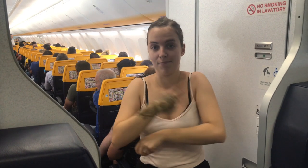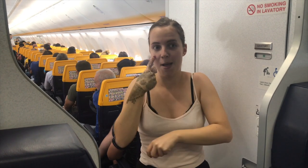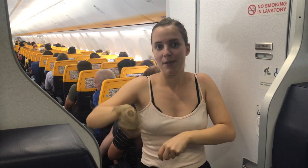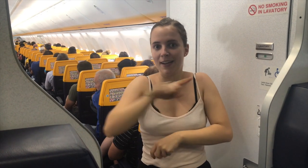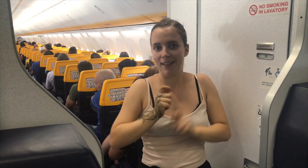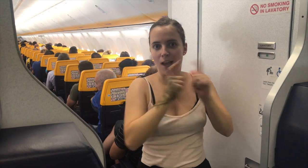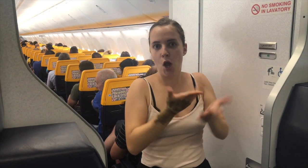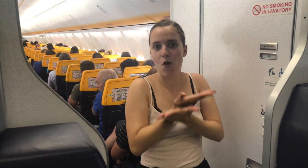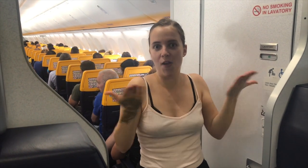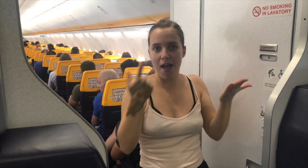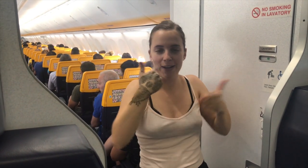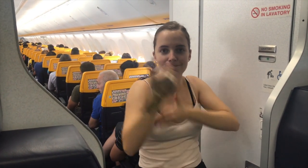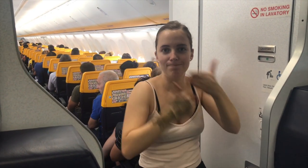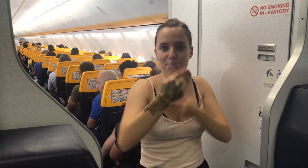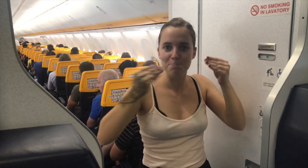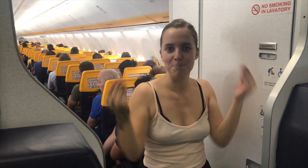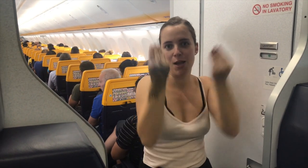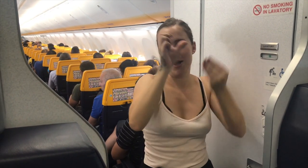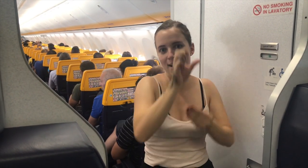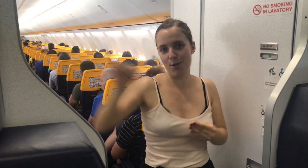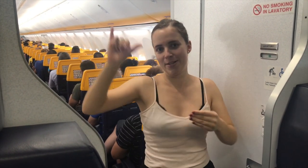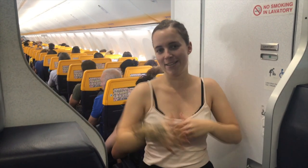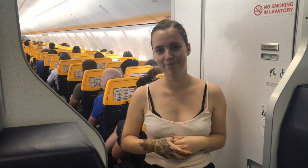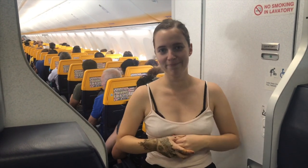Les deseamos suerte y brindaremos apoyo en este año de legislatura por el bien de la EUDY.